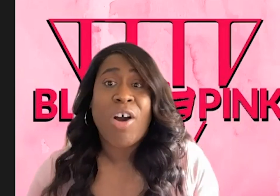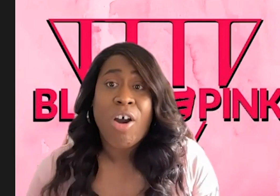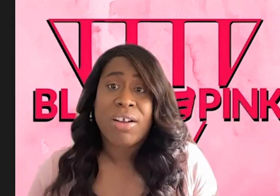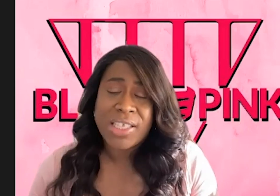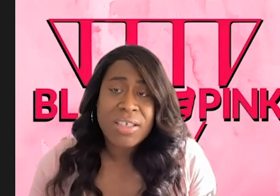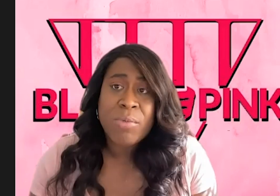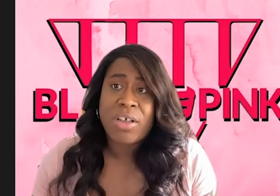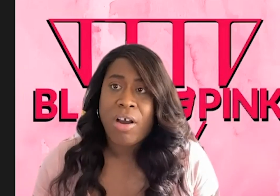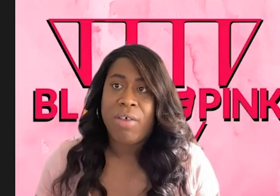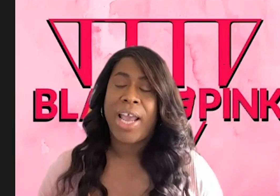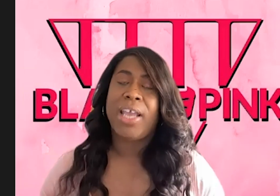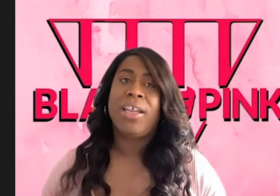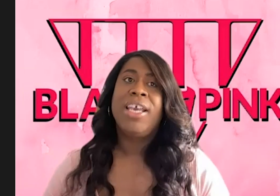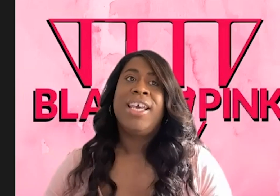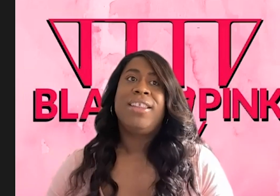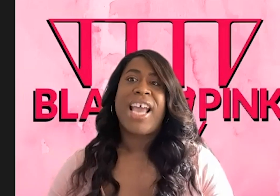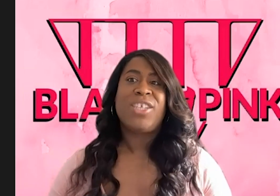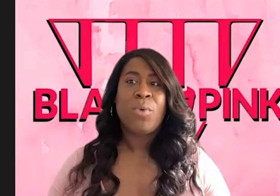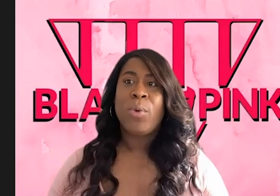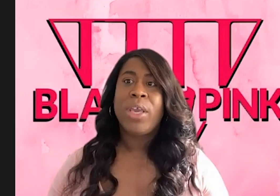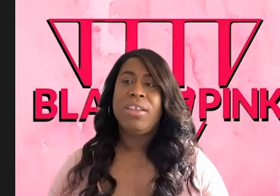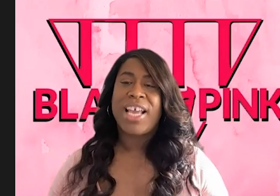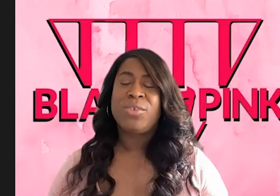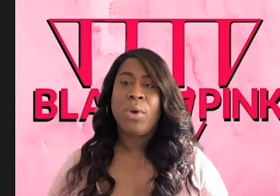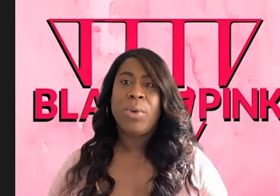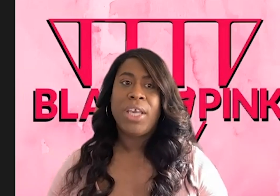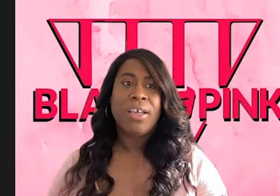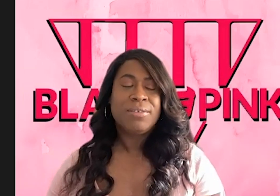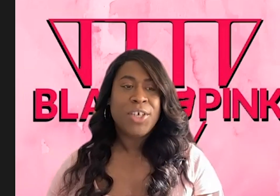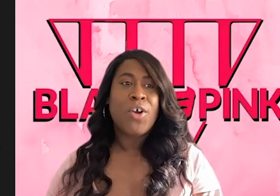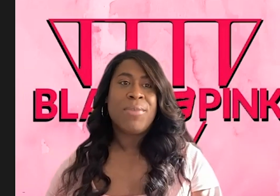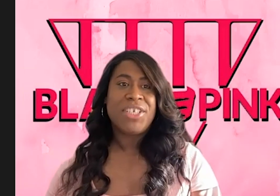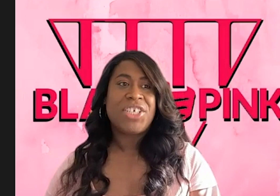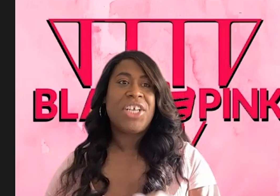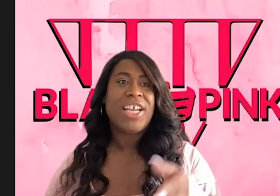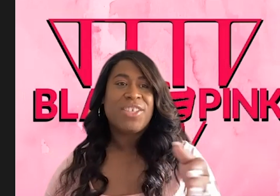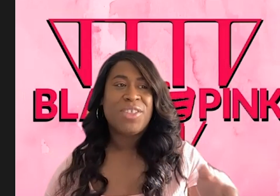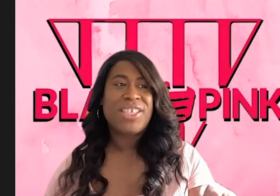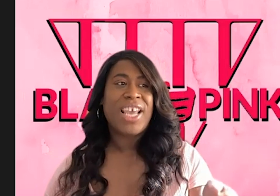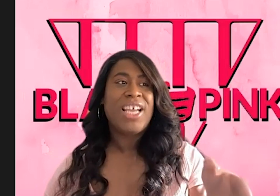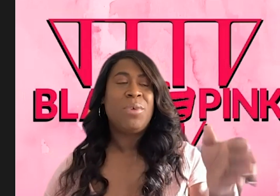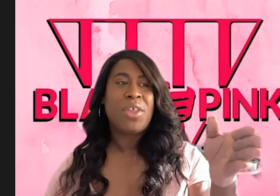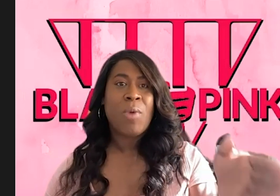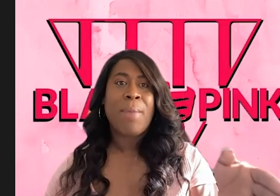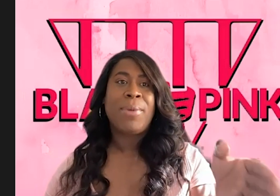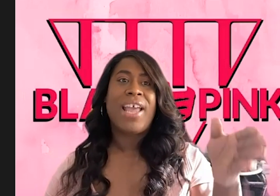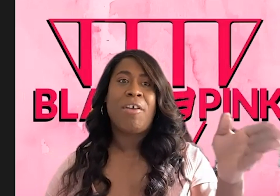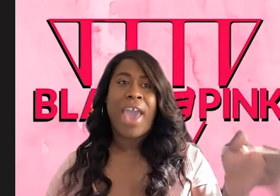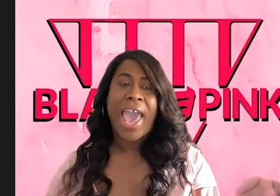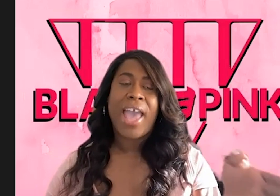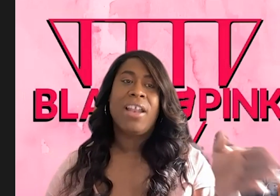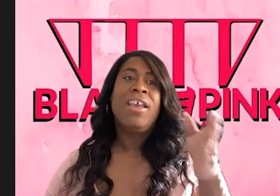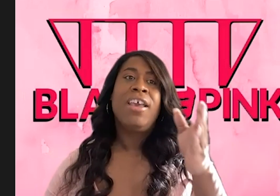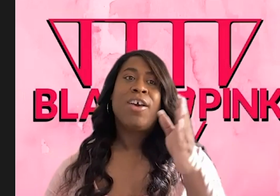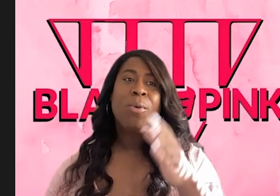Eso es arte. Eso es el arte de alguien, ¿verdad? Ahí es donde nosotros, o un mago sube al escenario con su conejo y su sombrero,